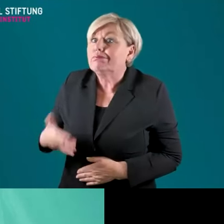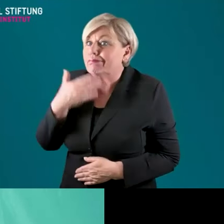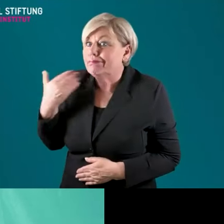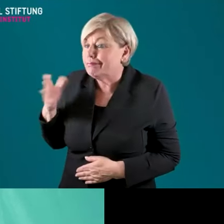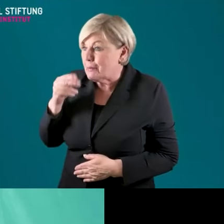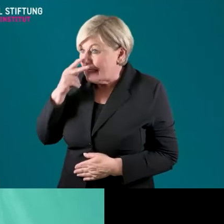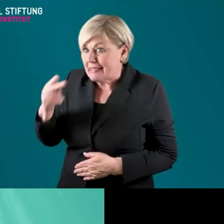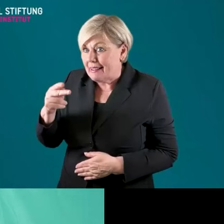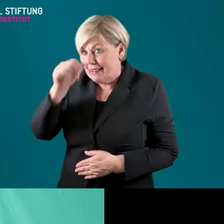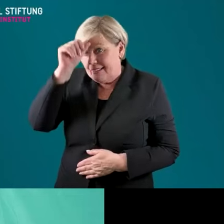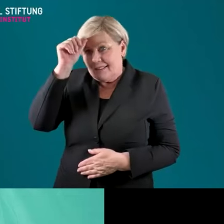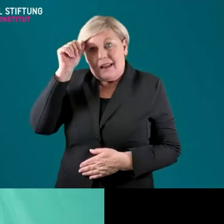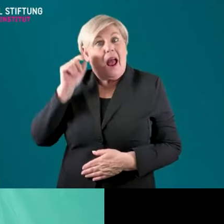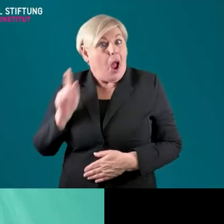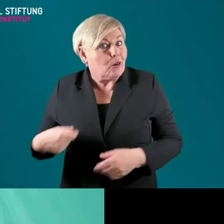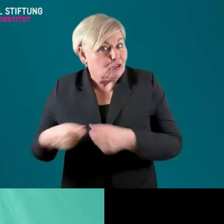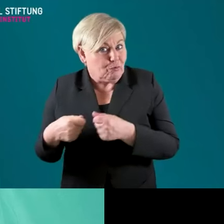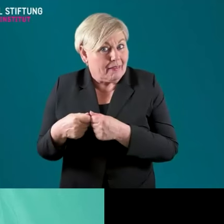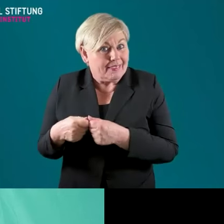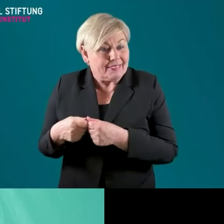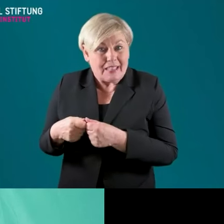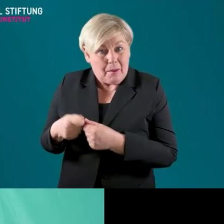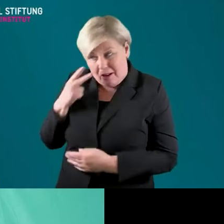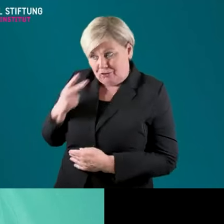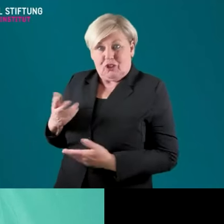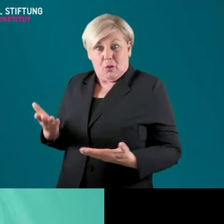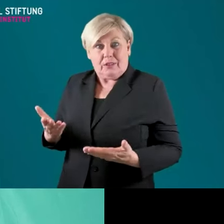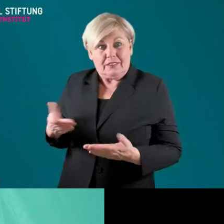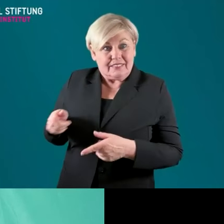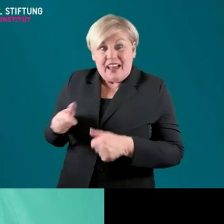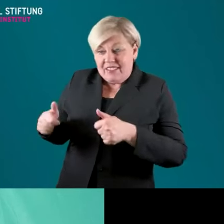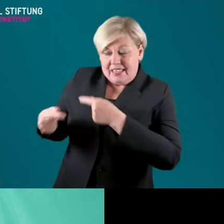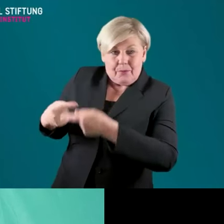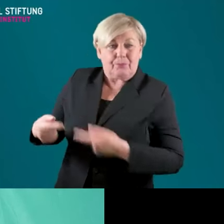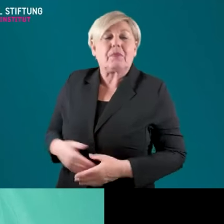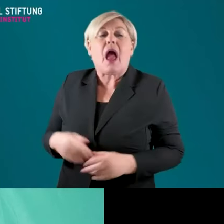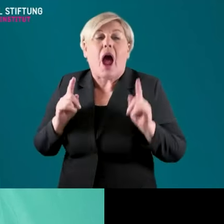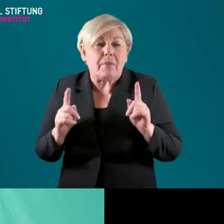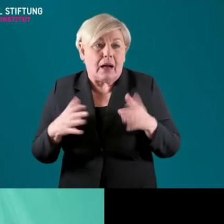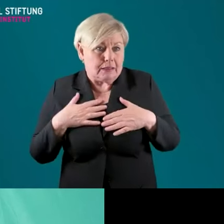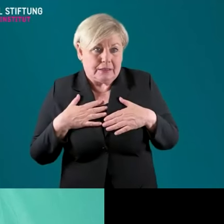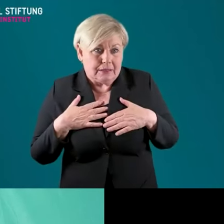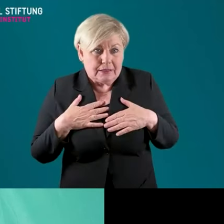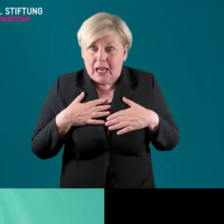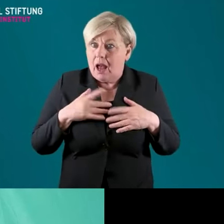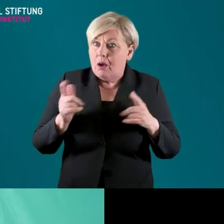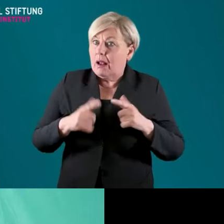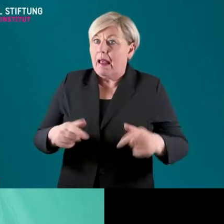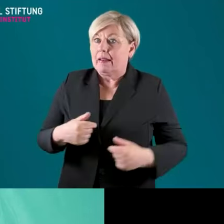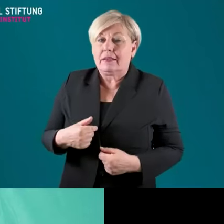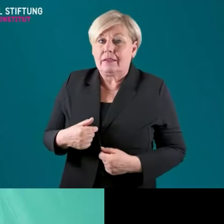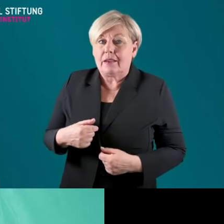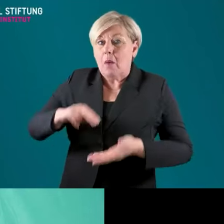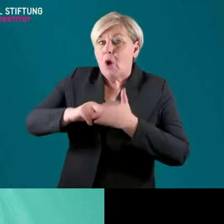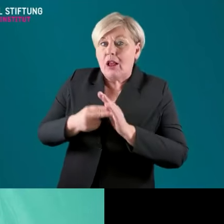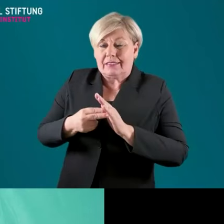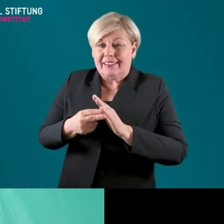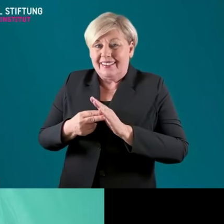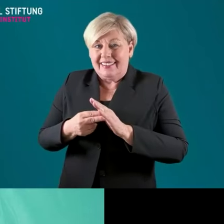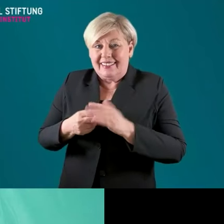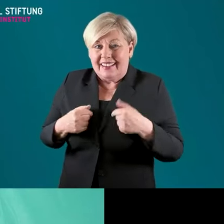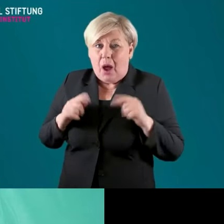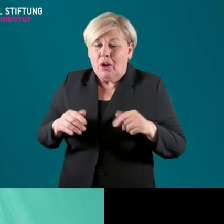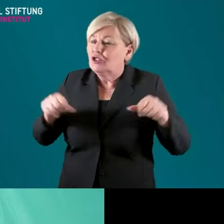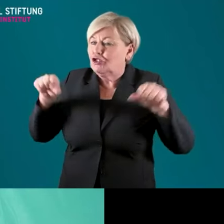Das wäre dann auch sehr spannend zu gucken, wie sich das entwickelt. Allerdings ich bin auch kein Politikberater. Ich bin auch sehr schlecht, was das angeht.